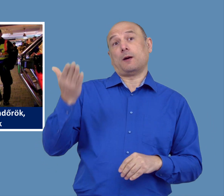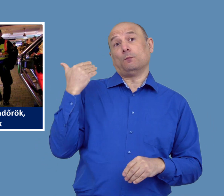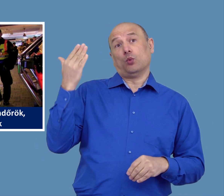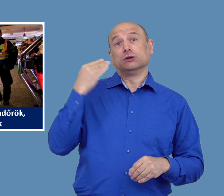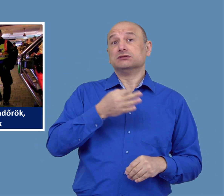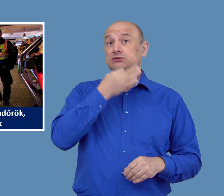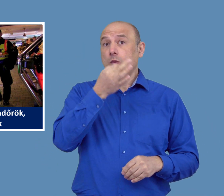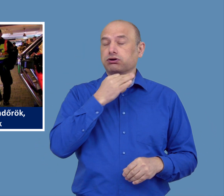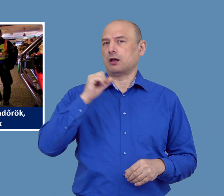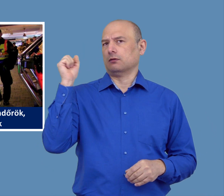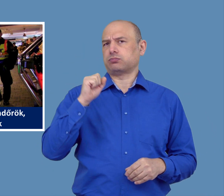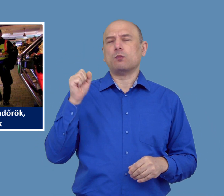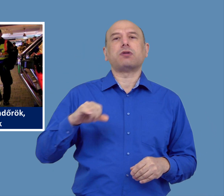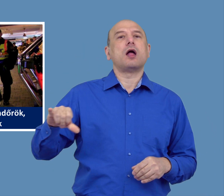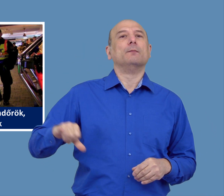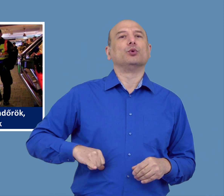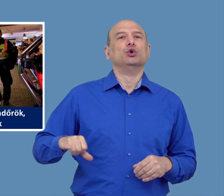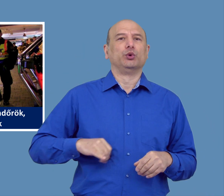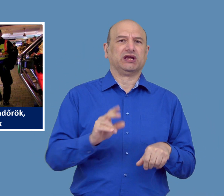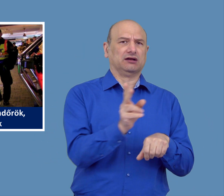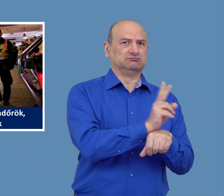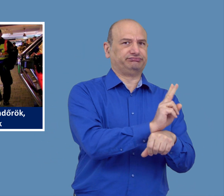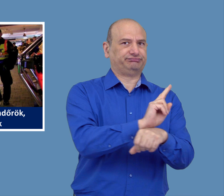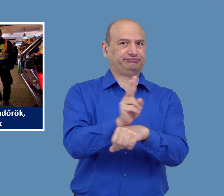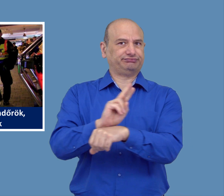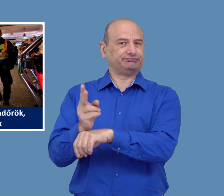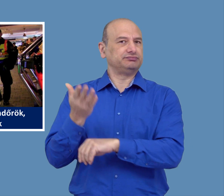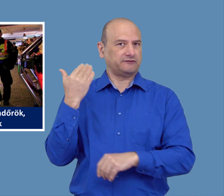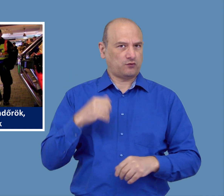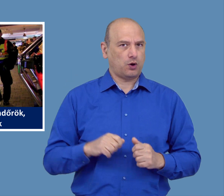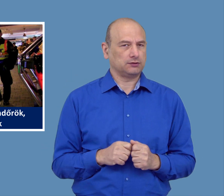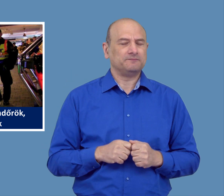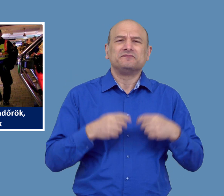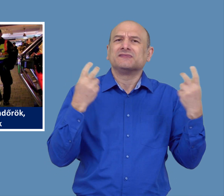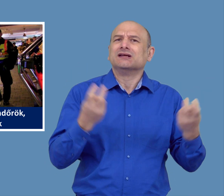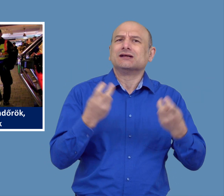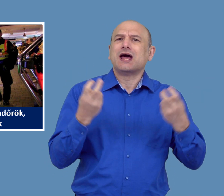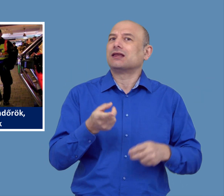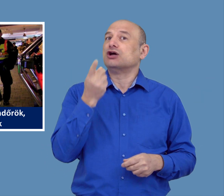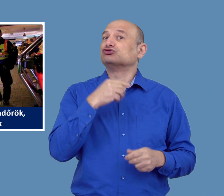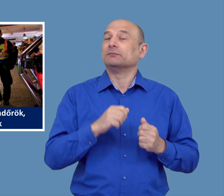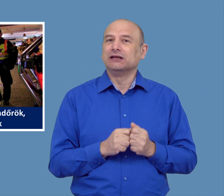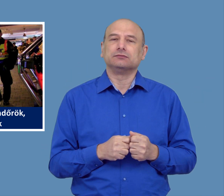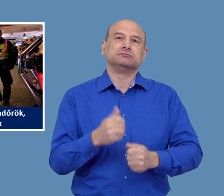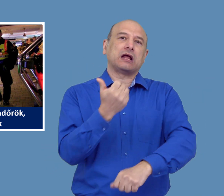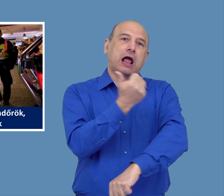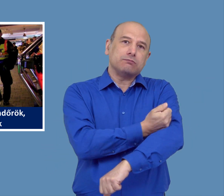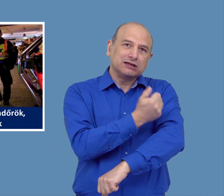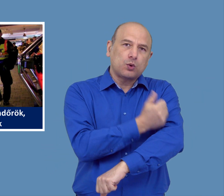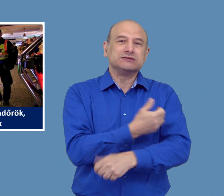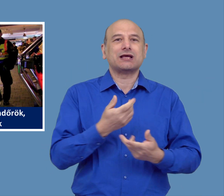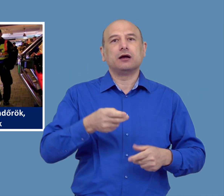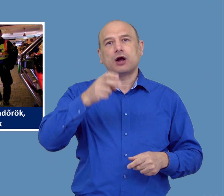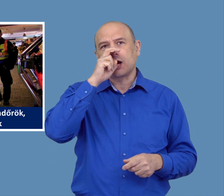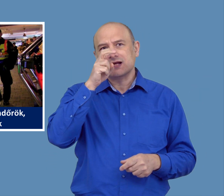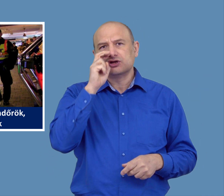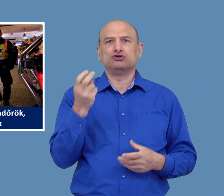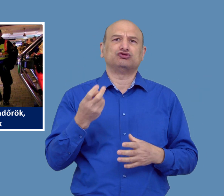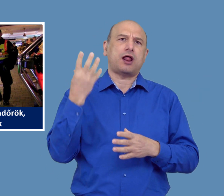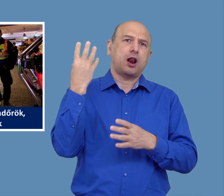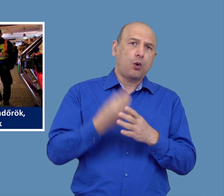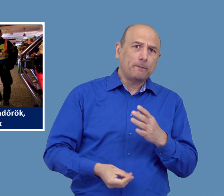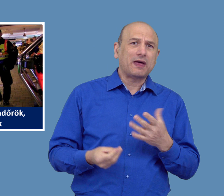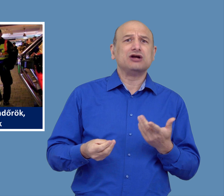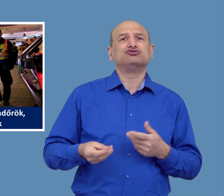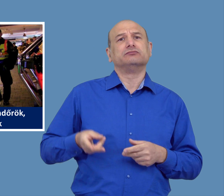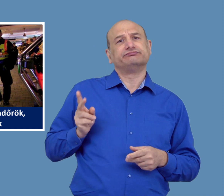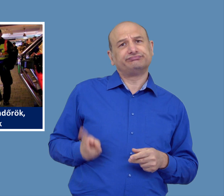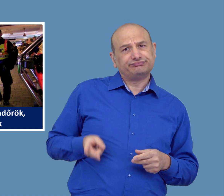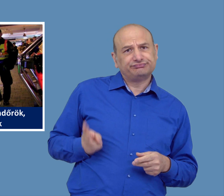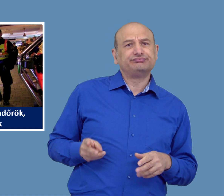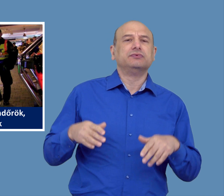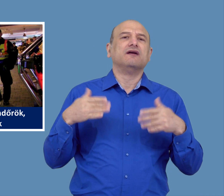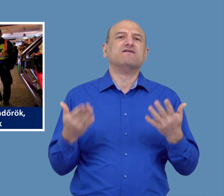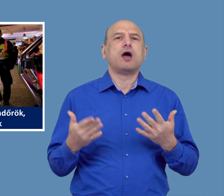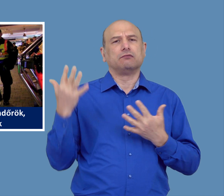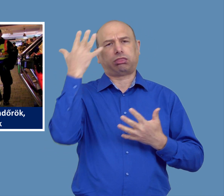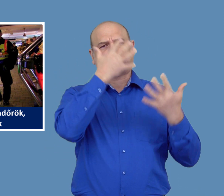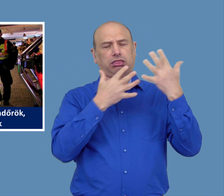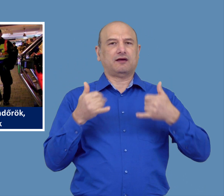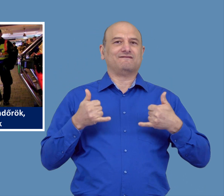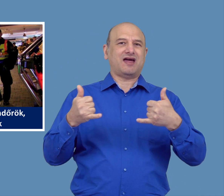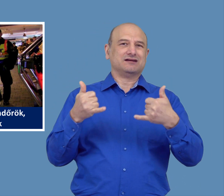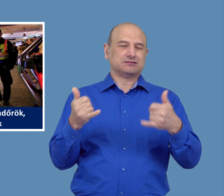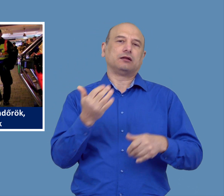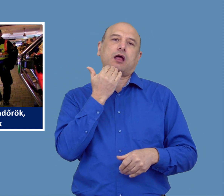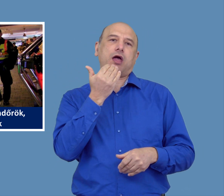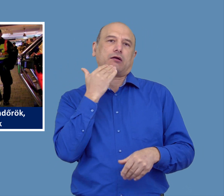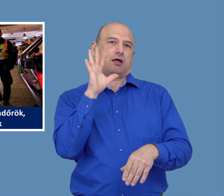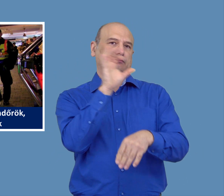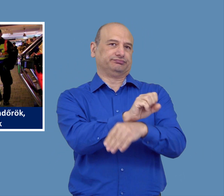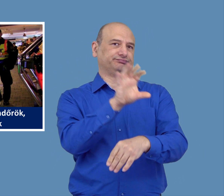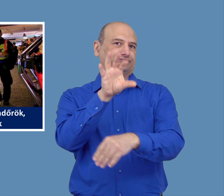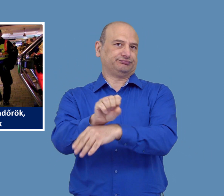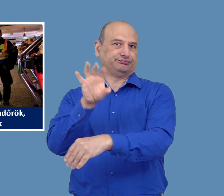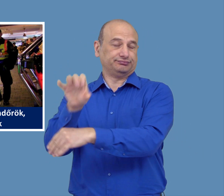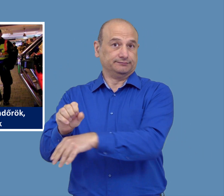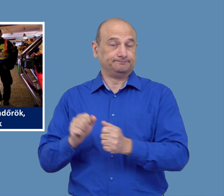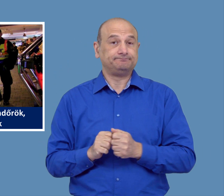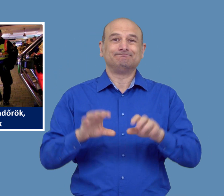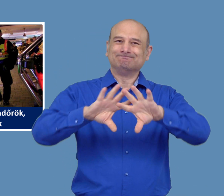kábítószerre, garázdaságra, lopásra, prostitúcióra és bódult járművezetőkre akartak lecsapni szombat éjszaka egy komplex bűnügyi ellenőrzésen.